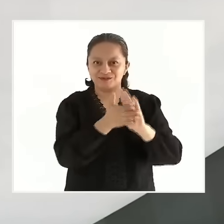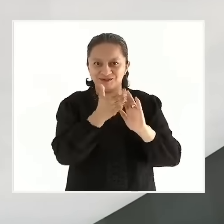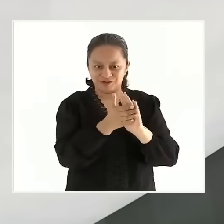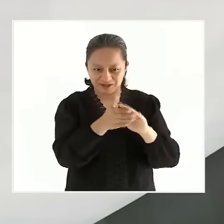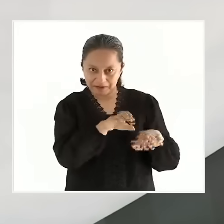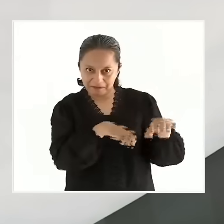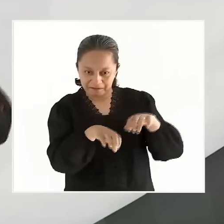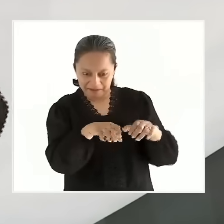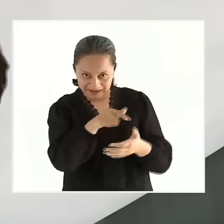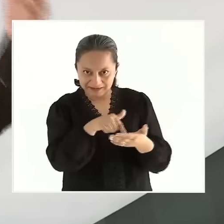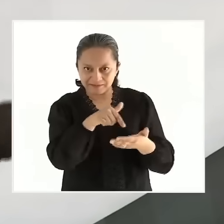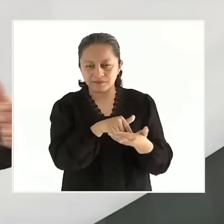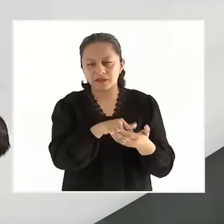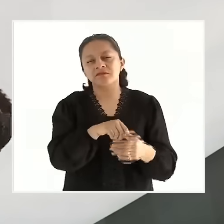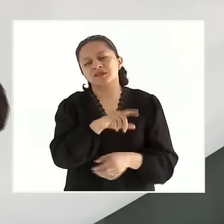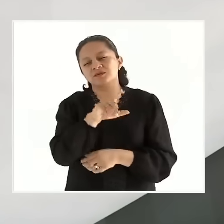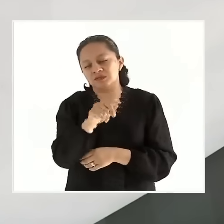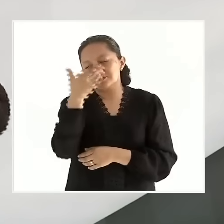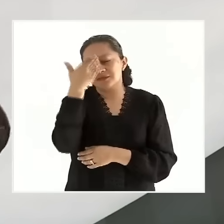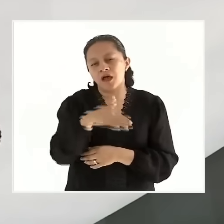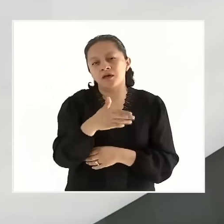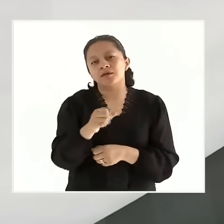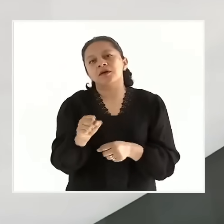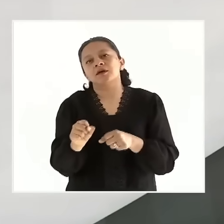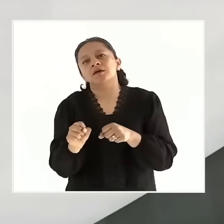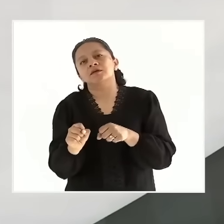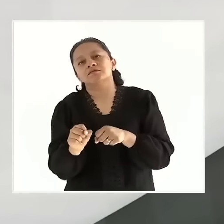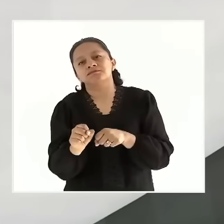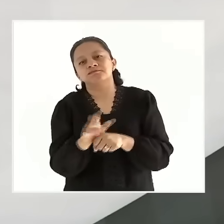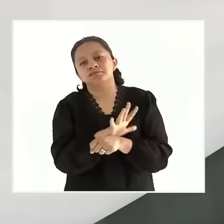Ya sabemos que vino la pandemia, que eso no solamente generó diversos problemas,